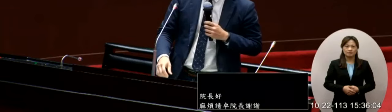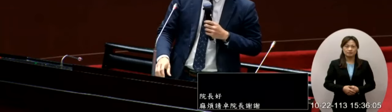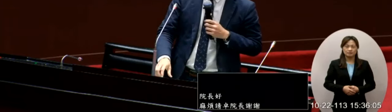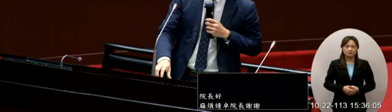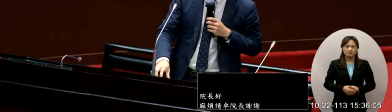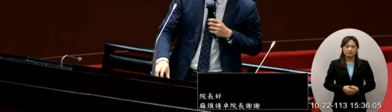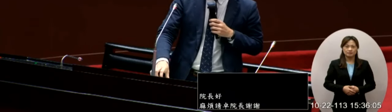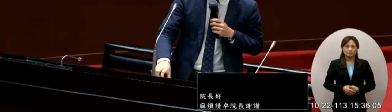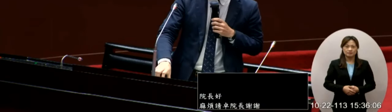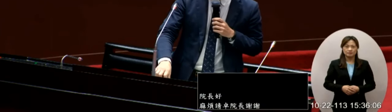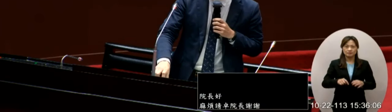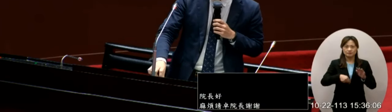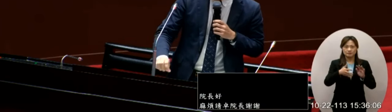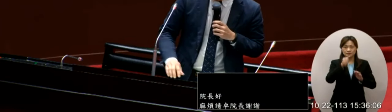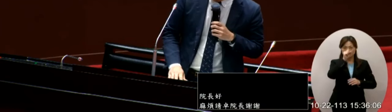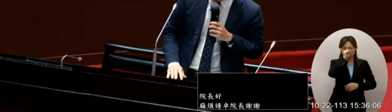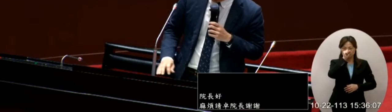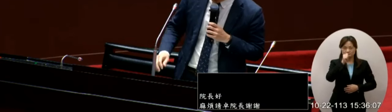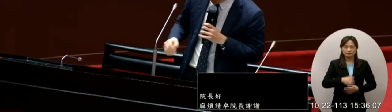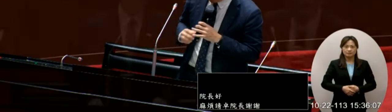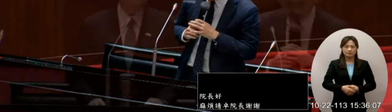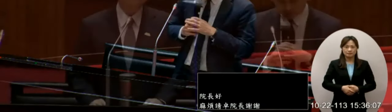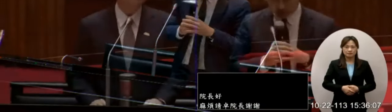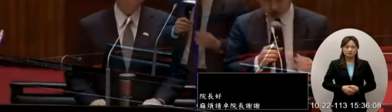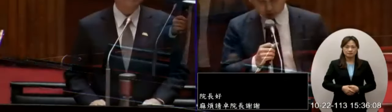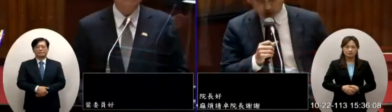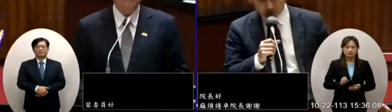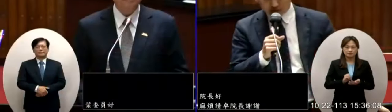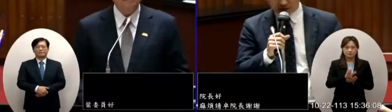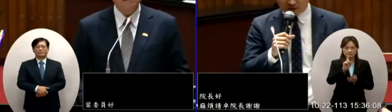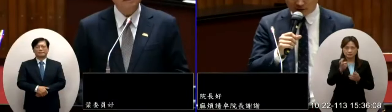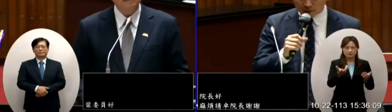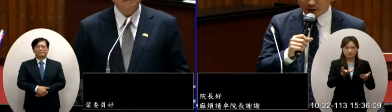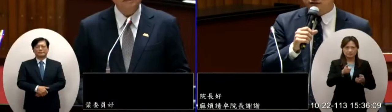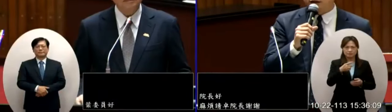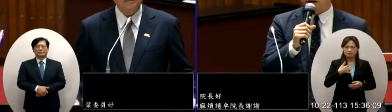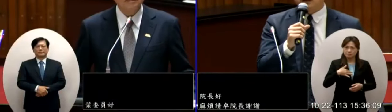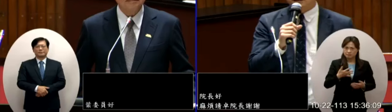葉委員好 院長好 想要跟院長先報告一件事情 我不知道院長了不了解